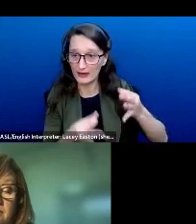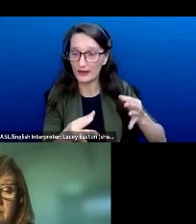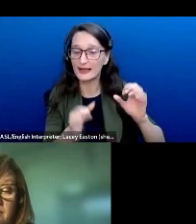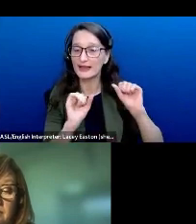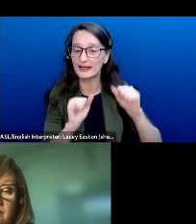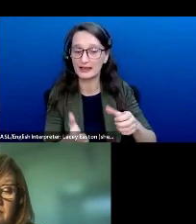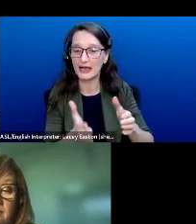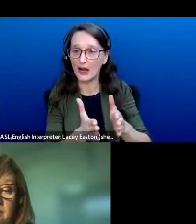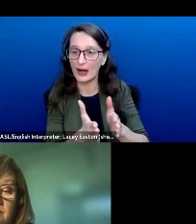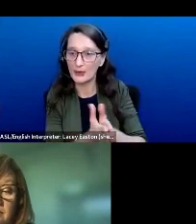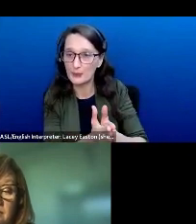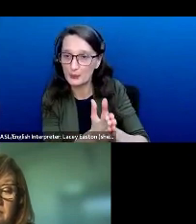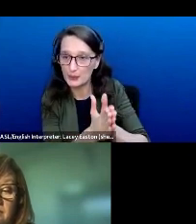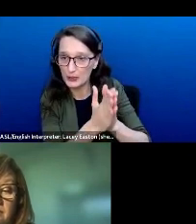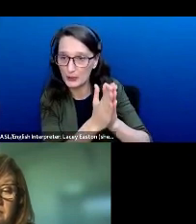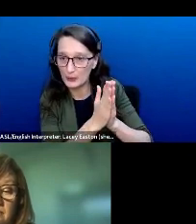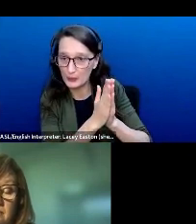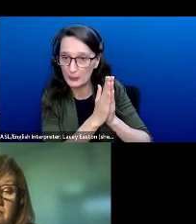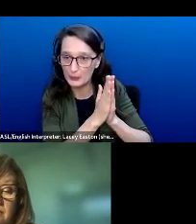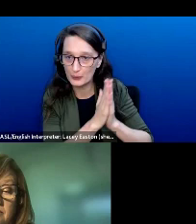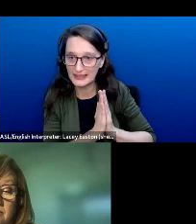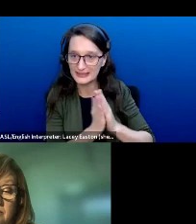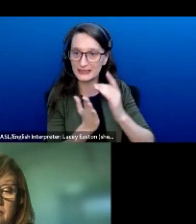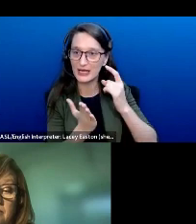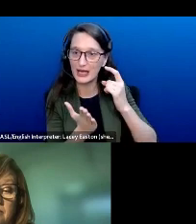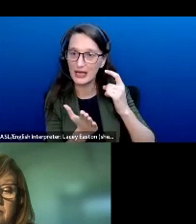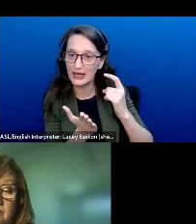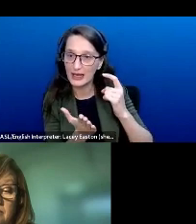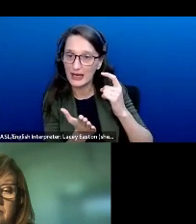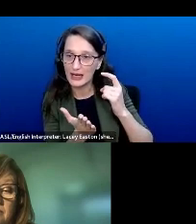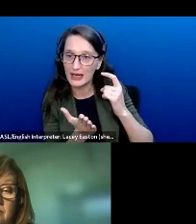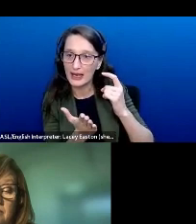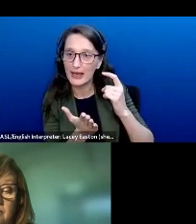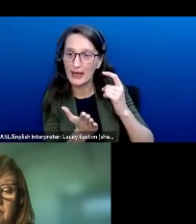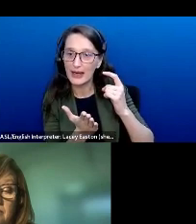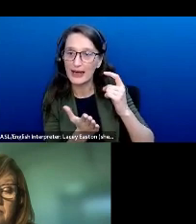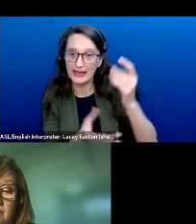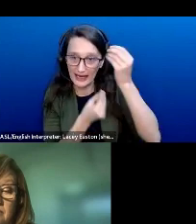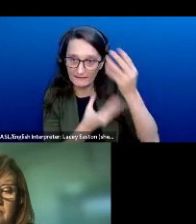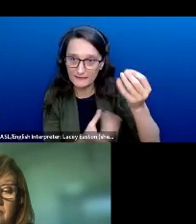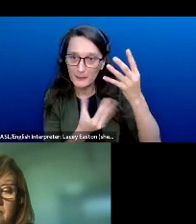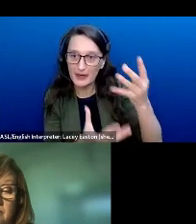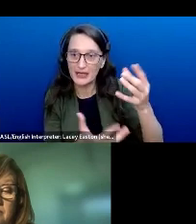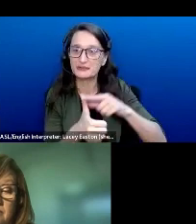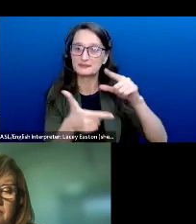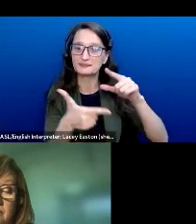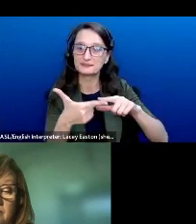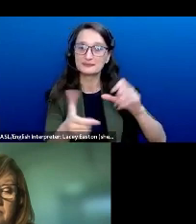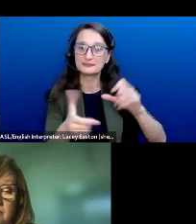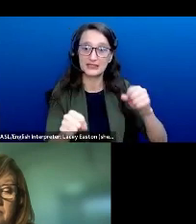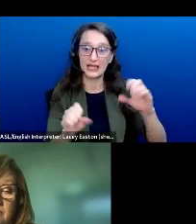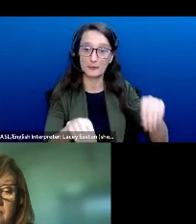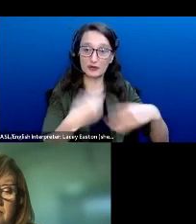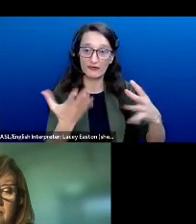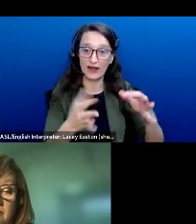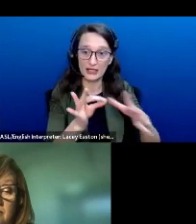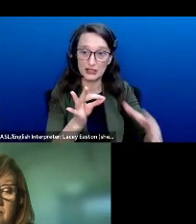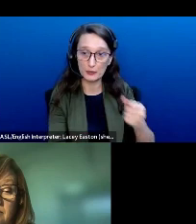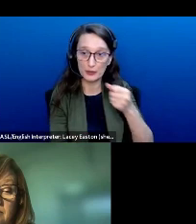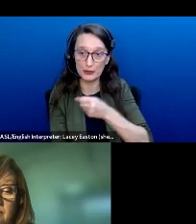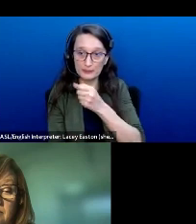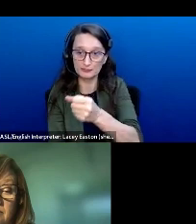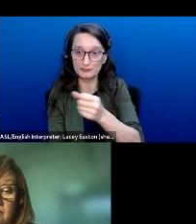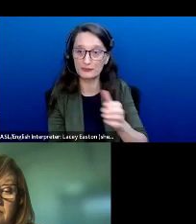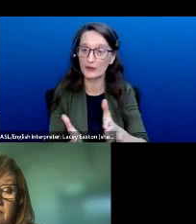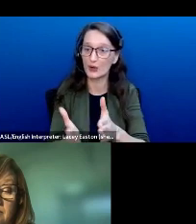intérprete proporcionado solicitar una extensión del cronograma de la audiencia tener una mediación en cualquier momento